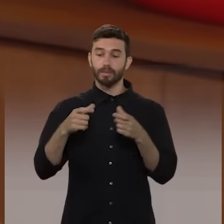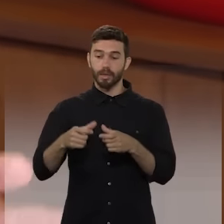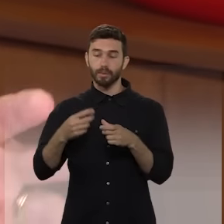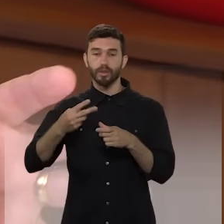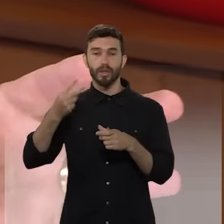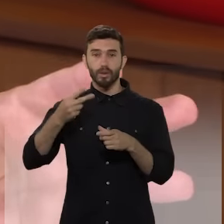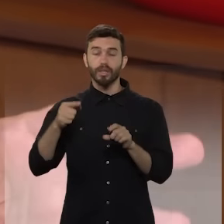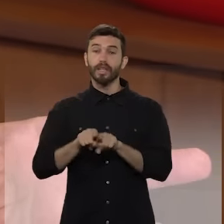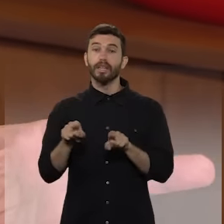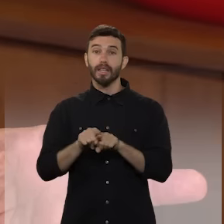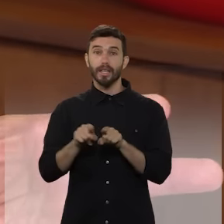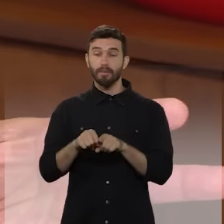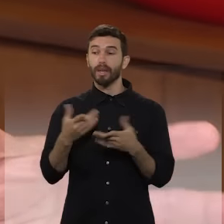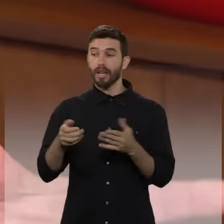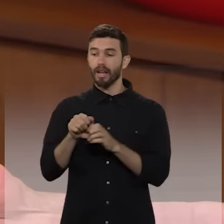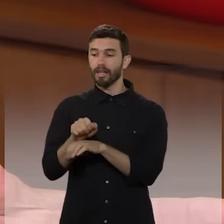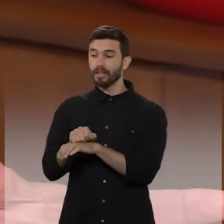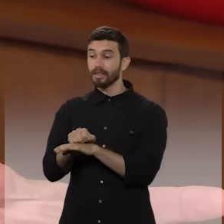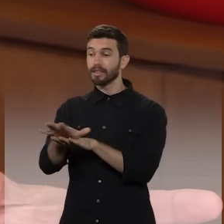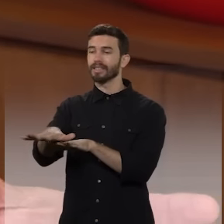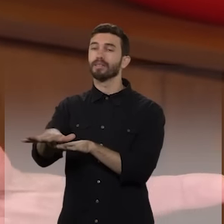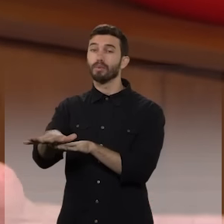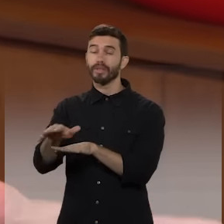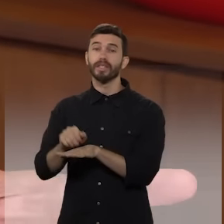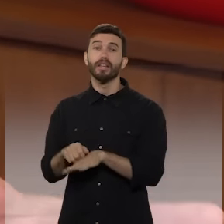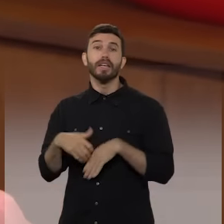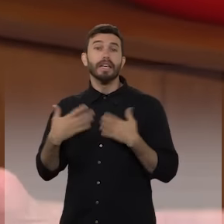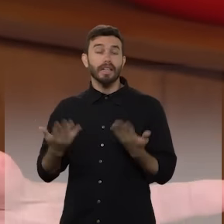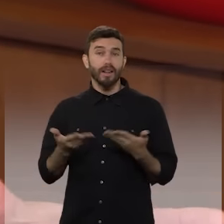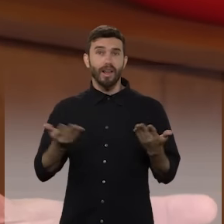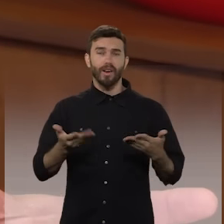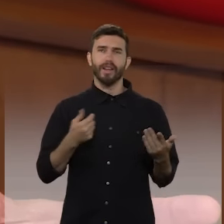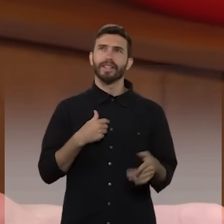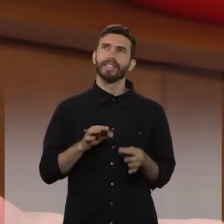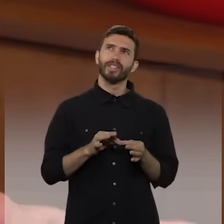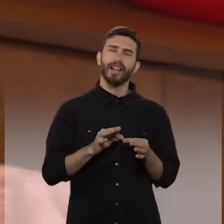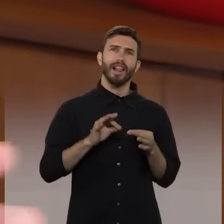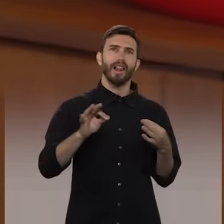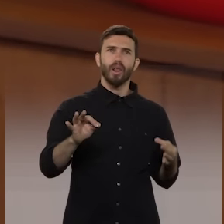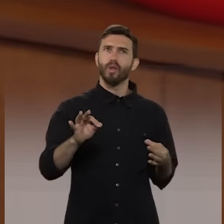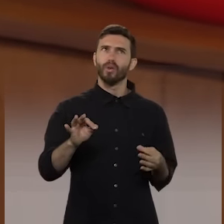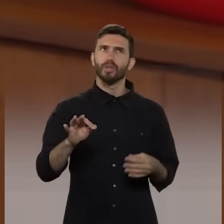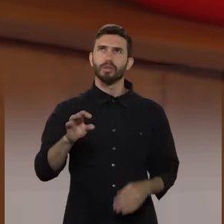que nós estamos longe, muito, muito mais longe do que já tivemos alguns anos atrás,